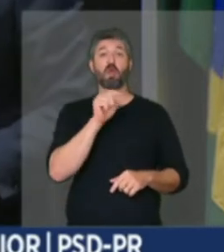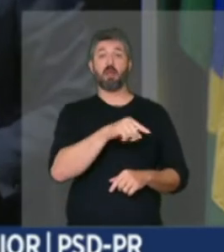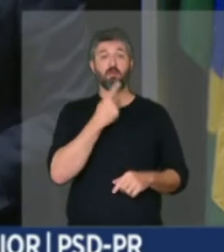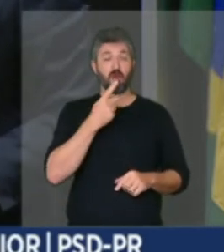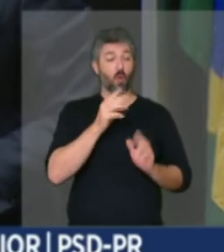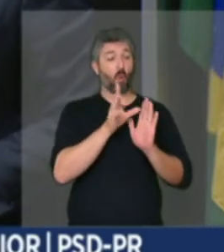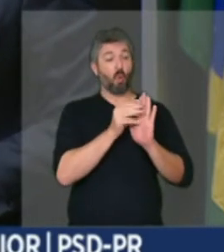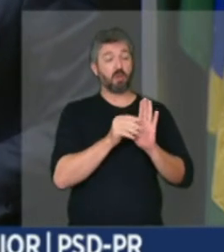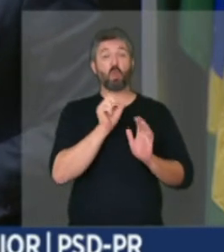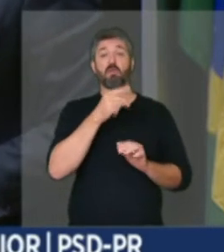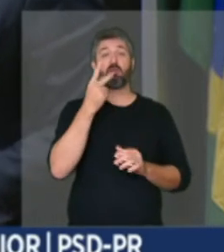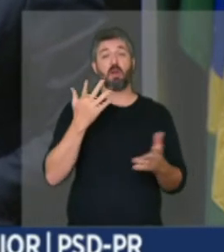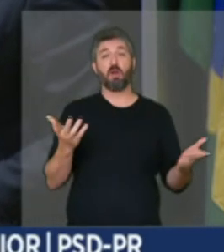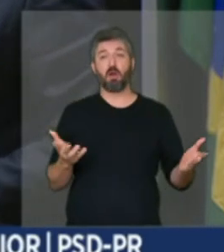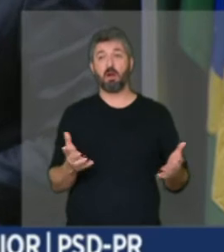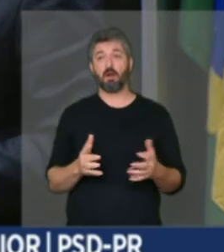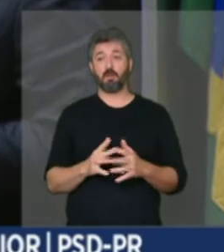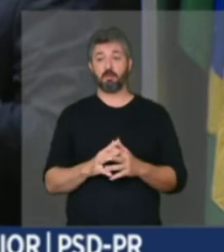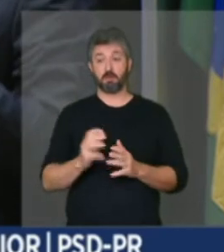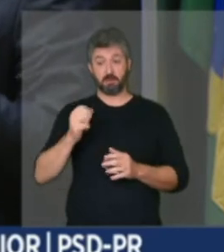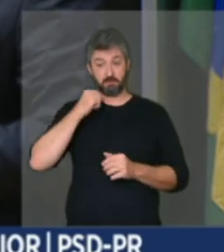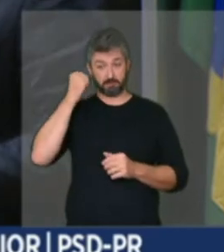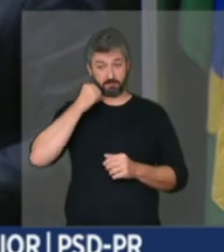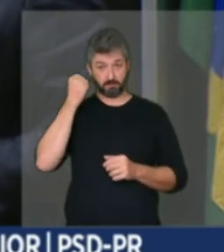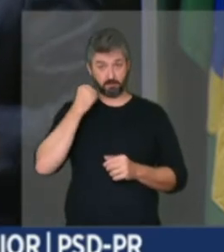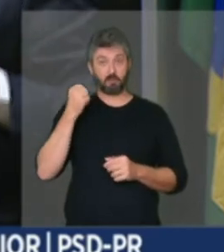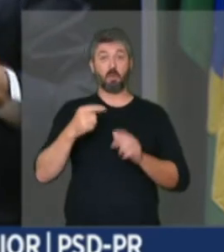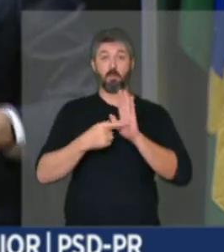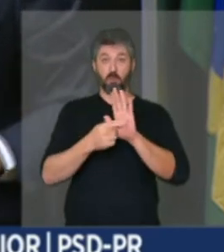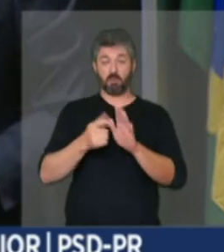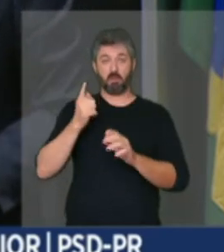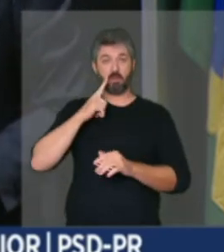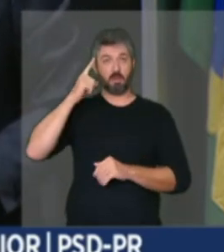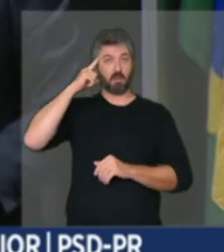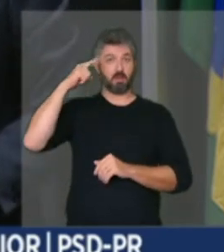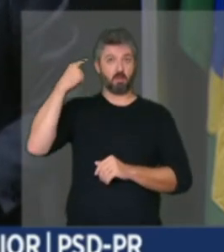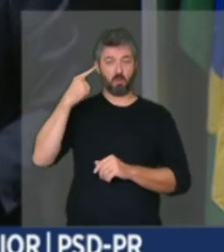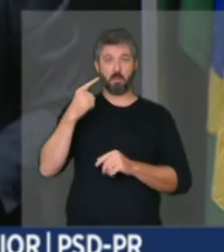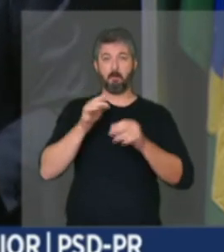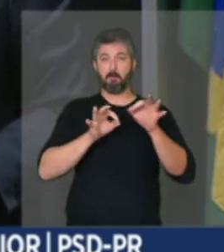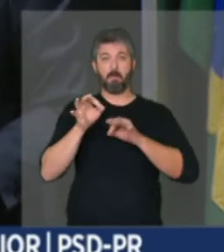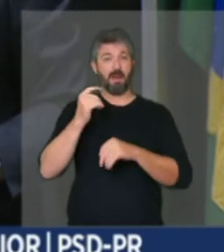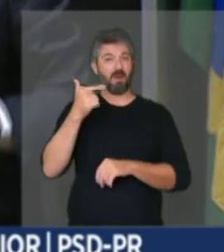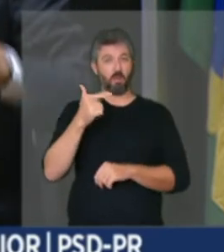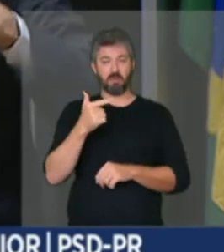SENADOR DEMONSTROU DESEQUILÍ BRIO, DESPREPARO EMOCIONAL E QUE... PRESTA UM DESSERVIÇO AO BRASIL. EU QUERO LAMENTAR O